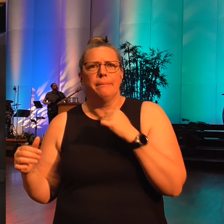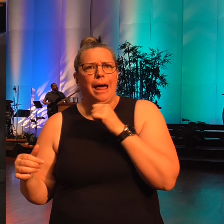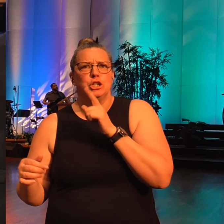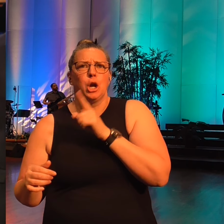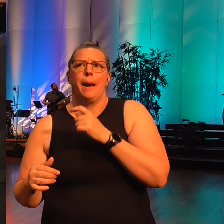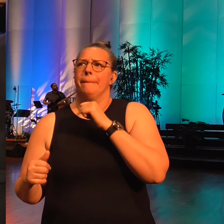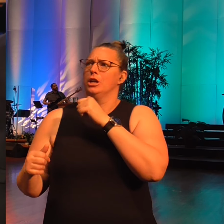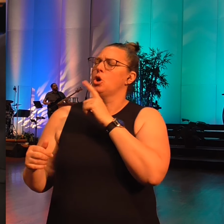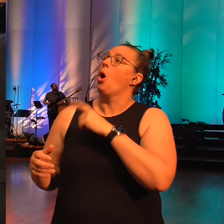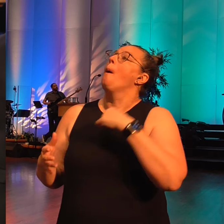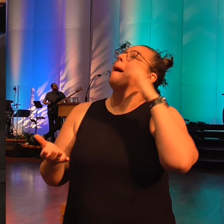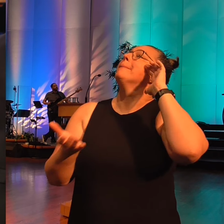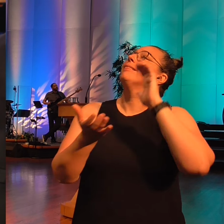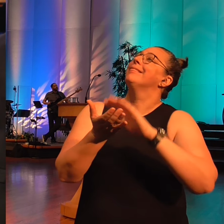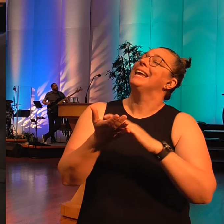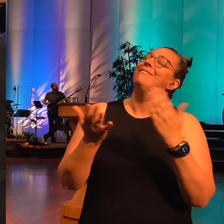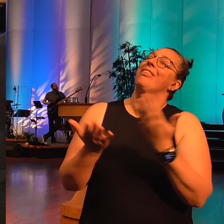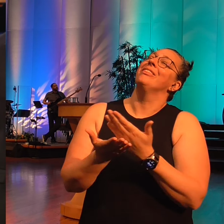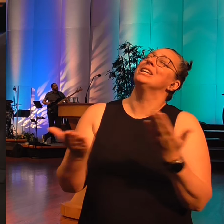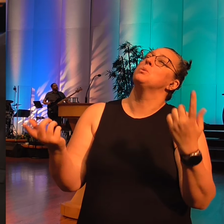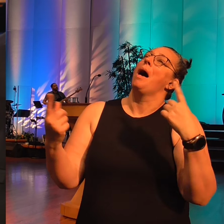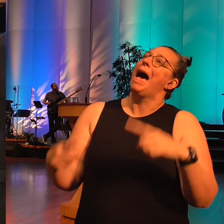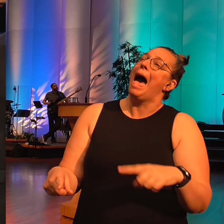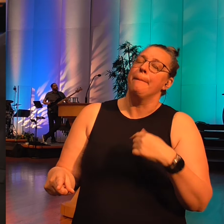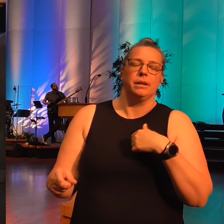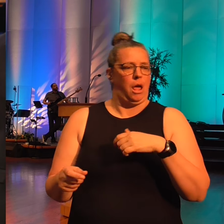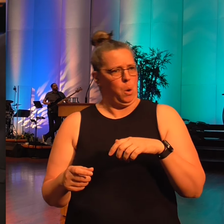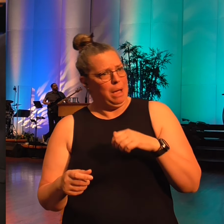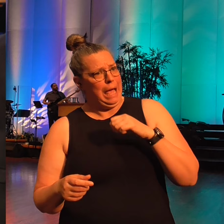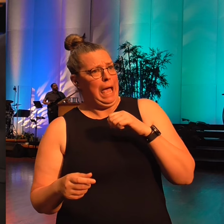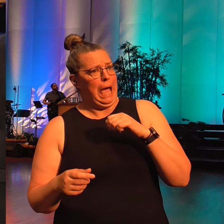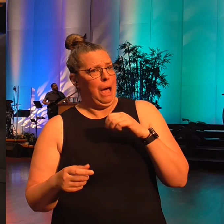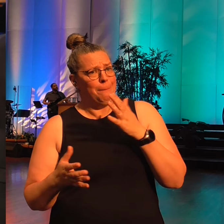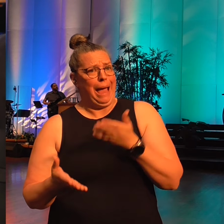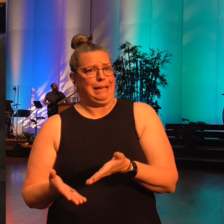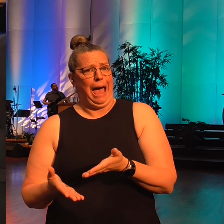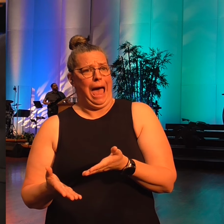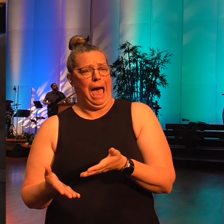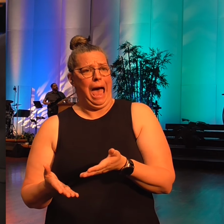segura. Oh, creo que todo va a despegar, creo en el espíritu. Oh, Dios, hay una factura.